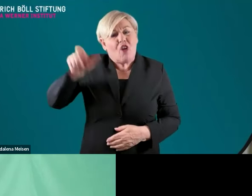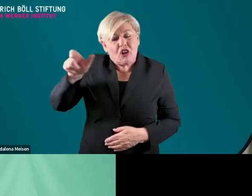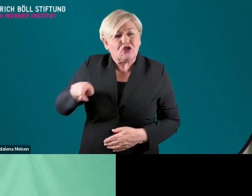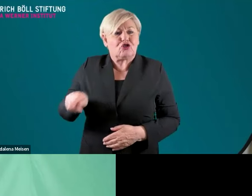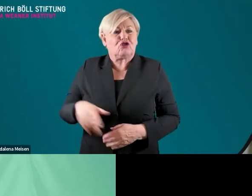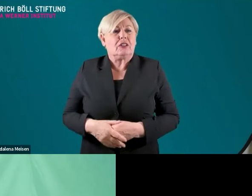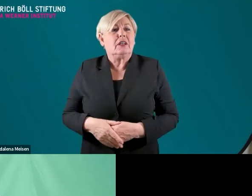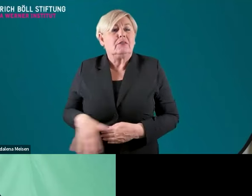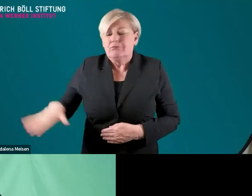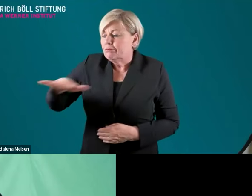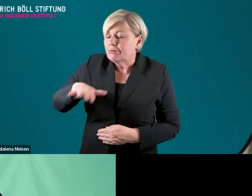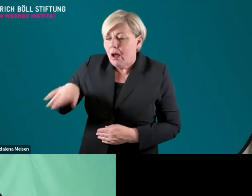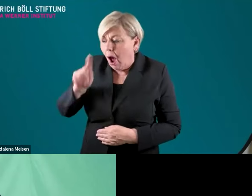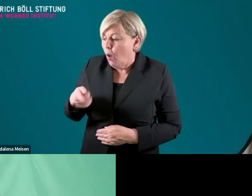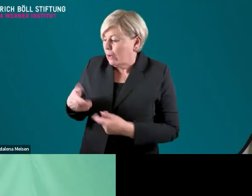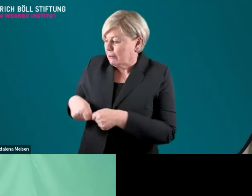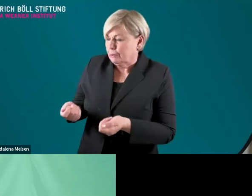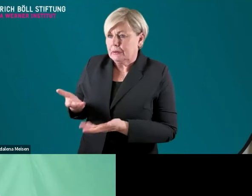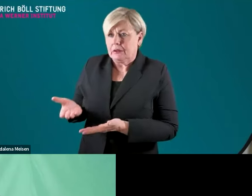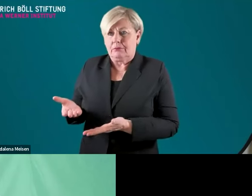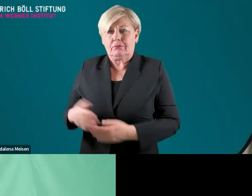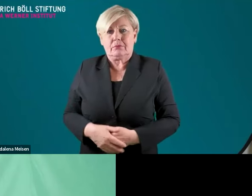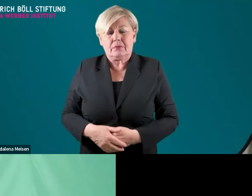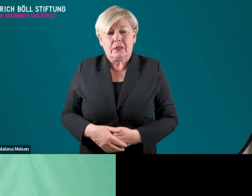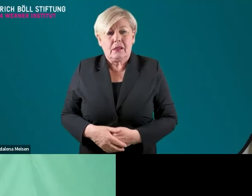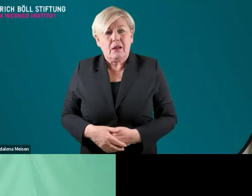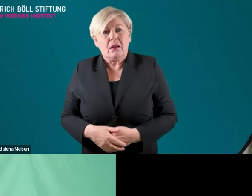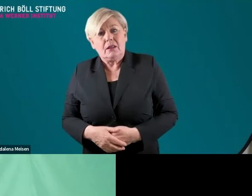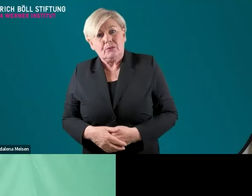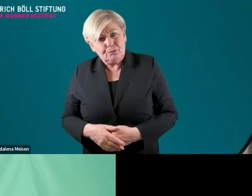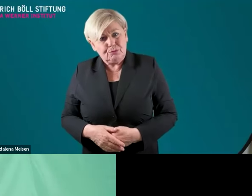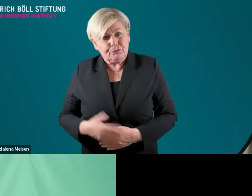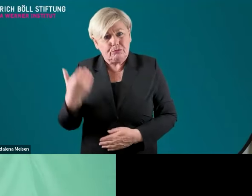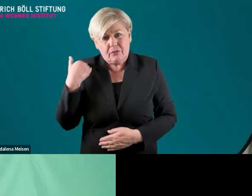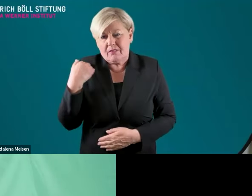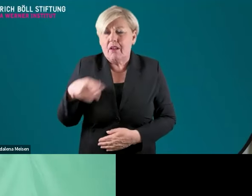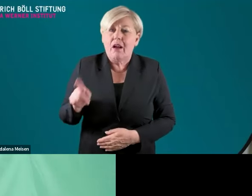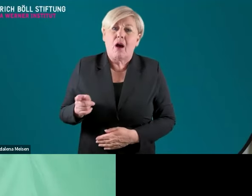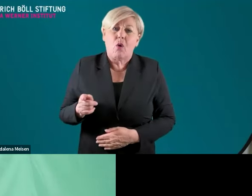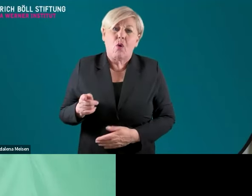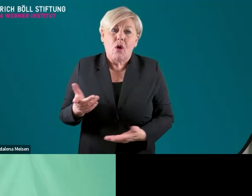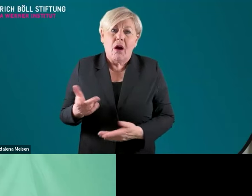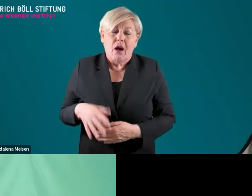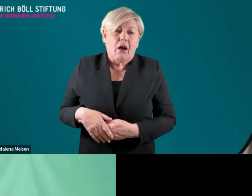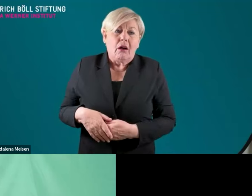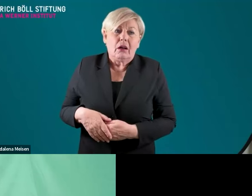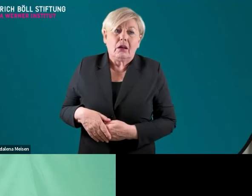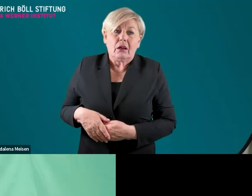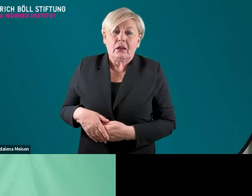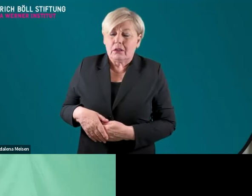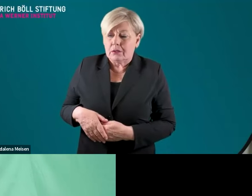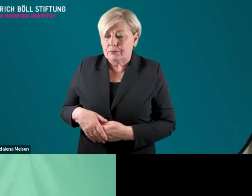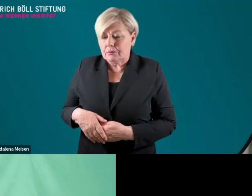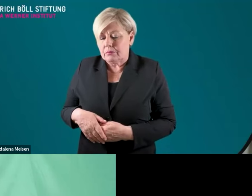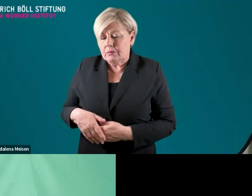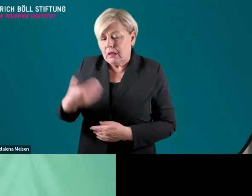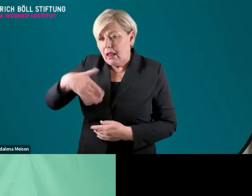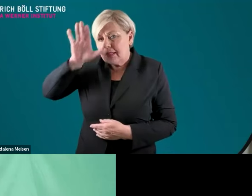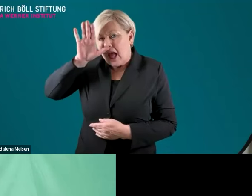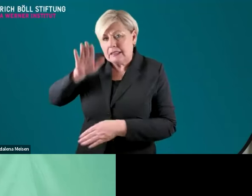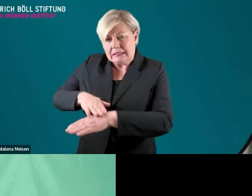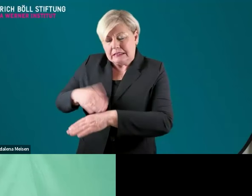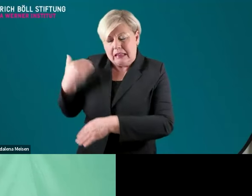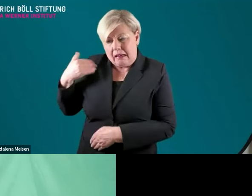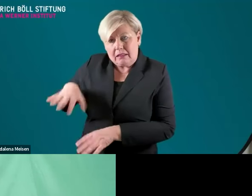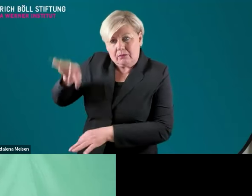da gibt es zum Beispiel– auch da gab es auch schon Funde aus der Nazizeit, wo dann gesagt wurde,